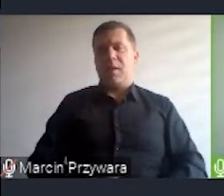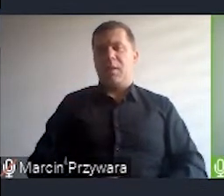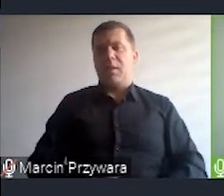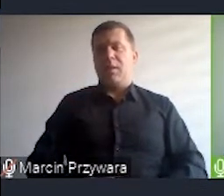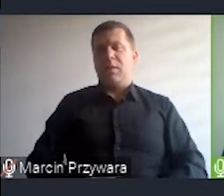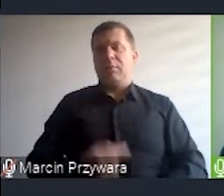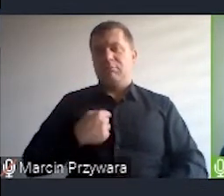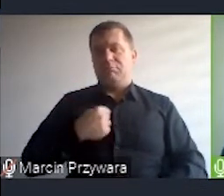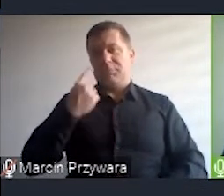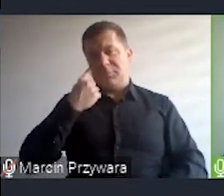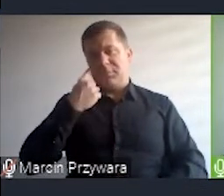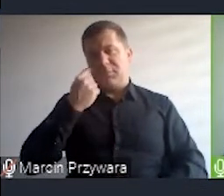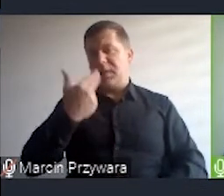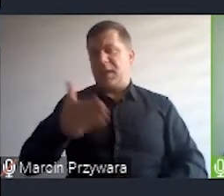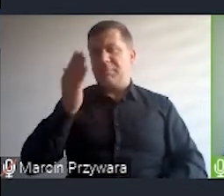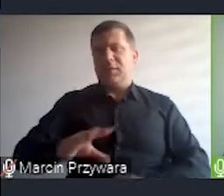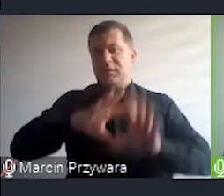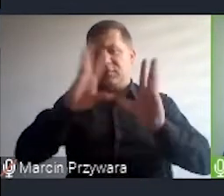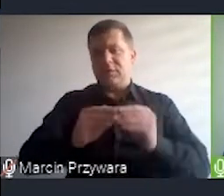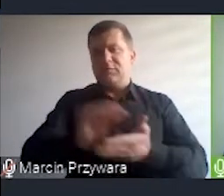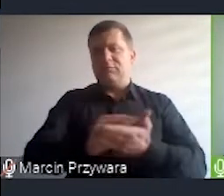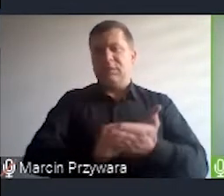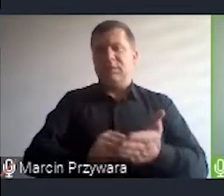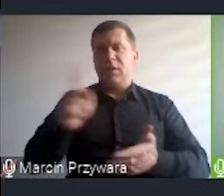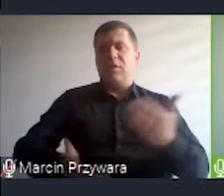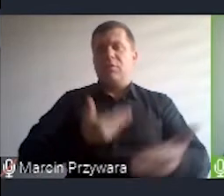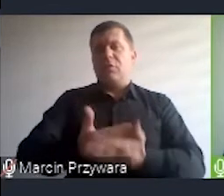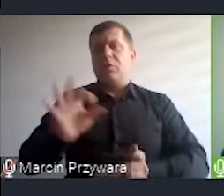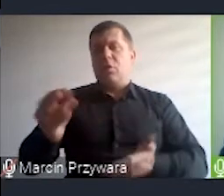że nie będziecie wszyscy pisać w nich wniosków o dofinansowanie.